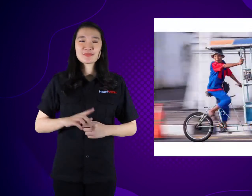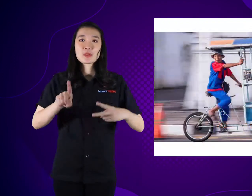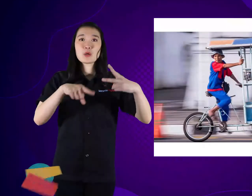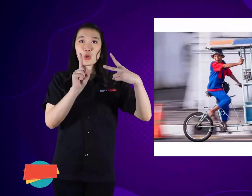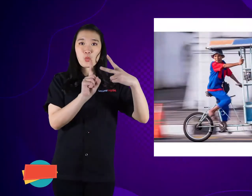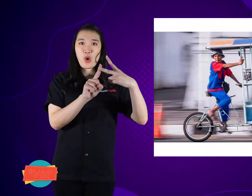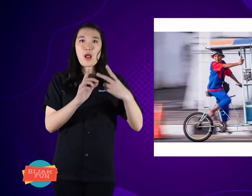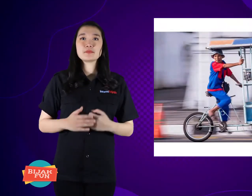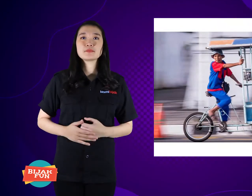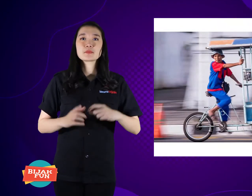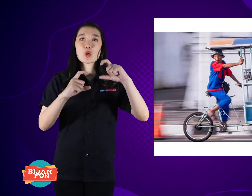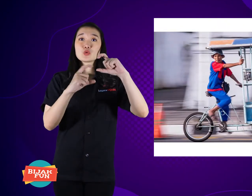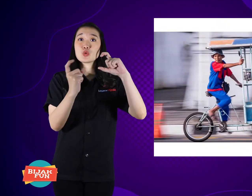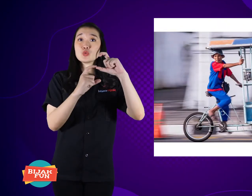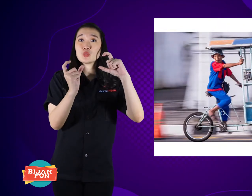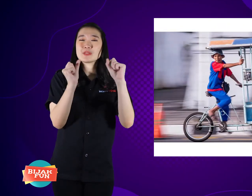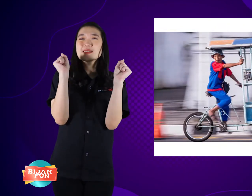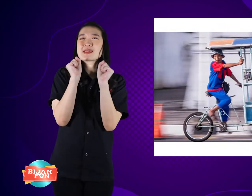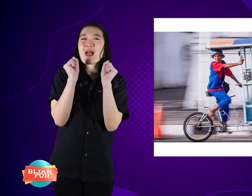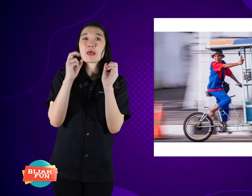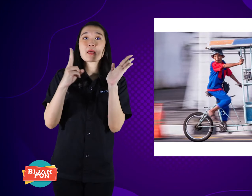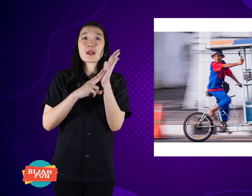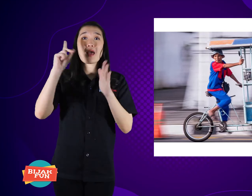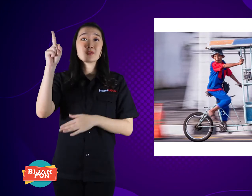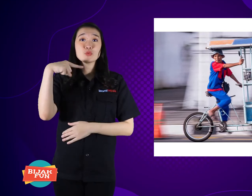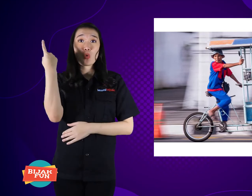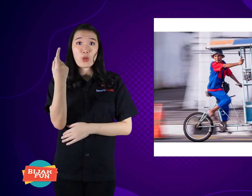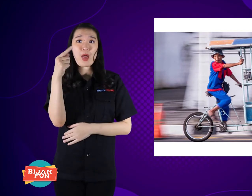2. Susu Murni Nasional.